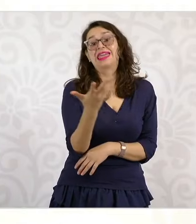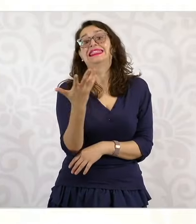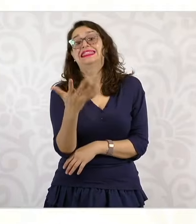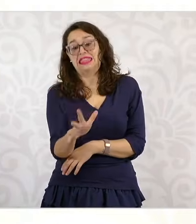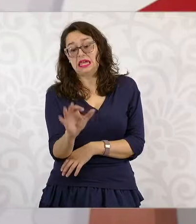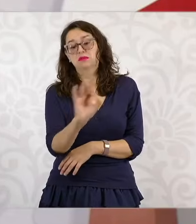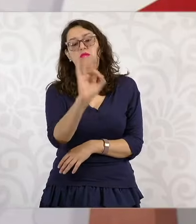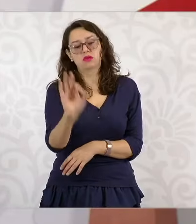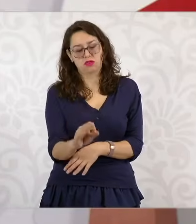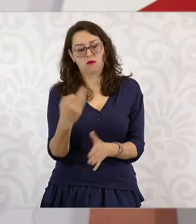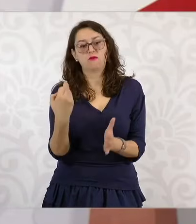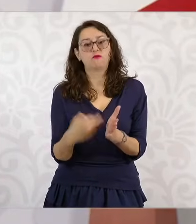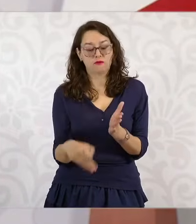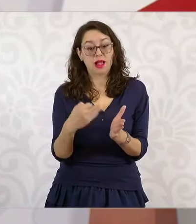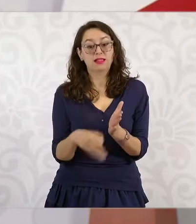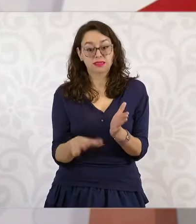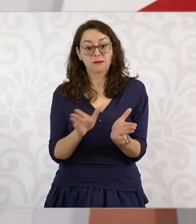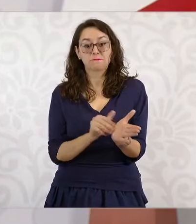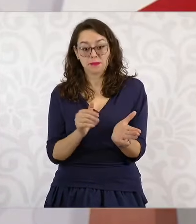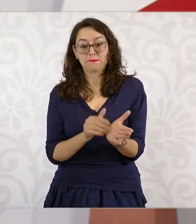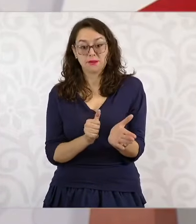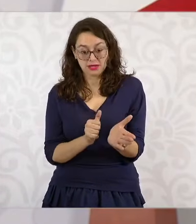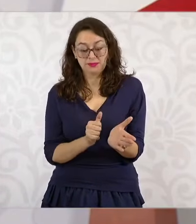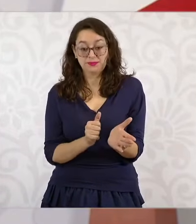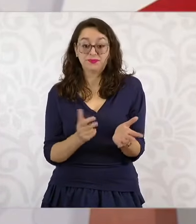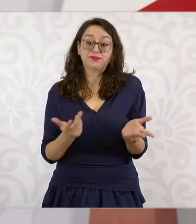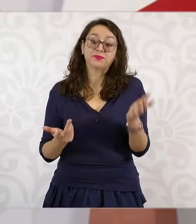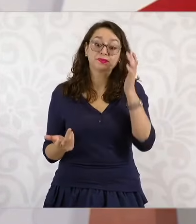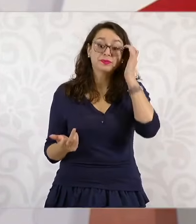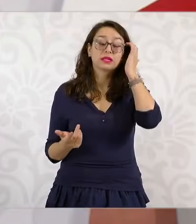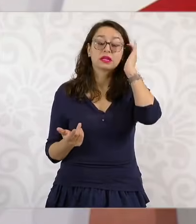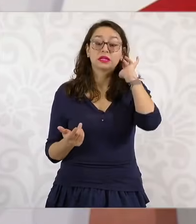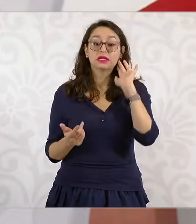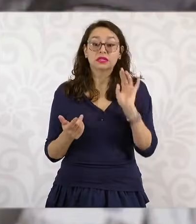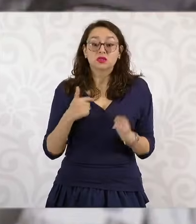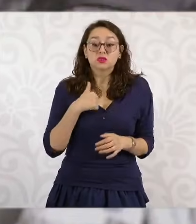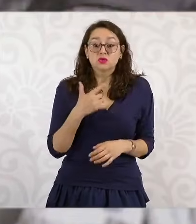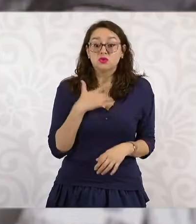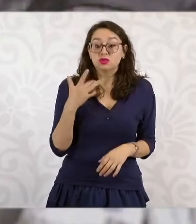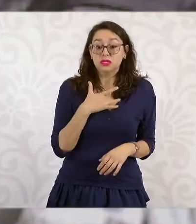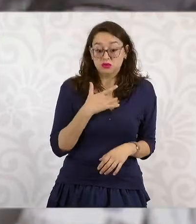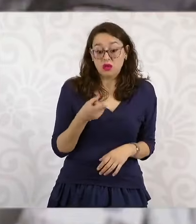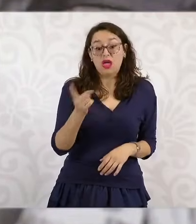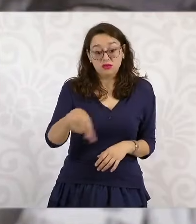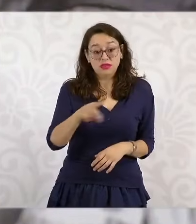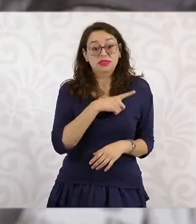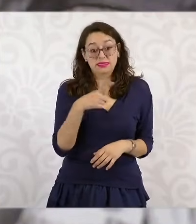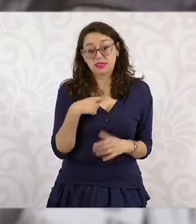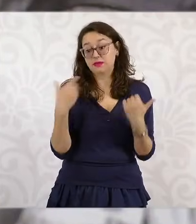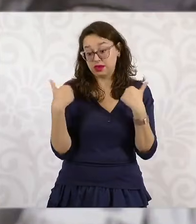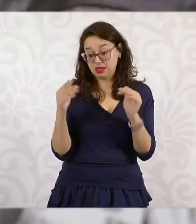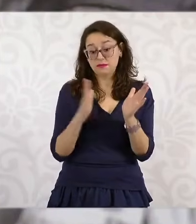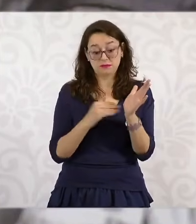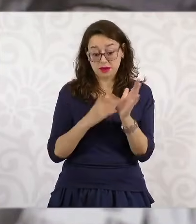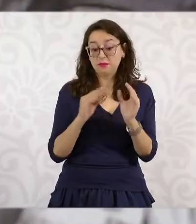consiguen. Lo que para mí eh pensamiento personal es que se merecen eh la ciudadanía, pero la